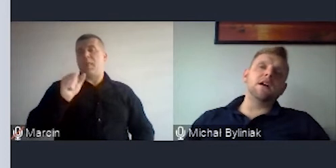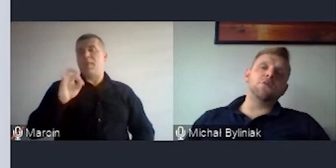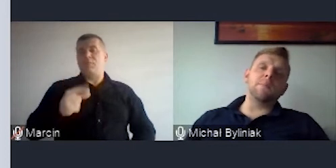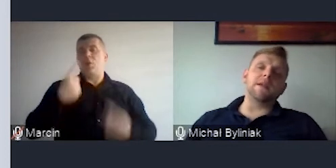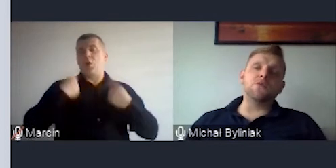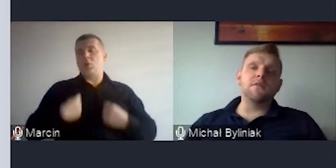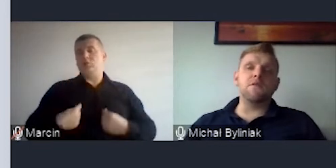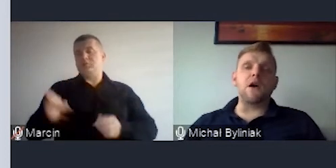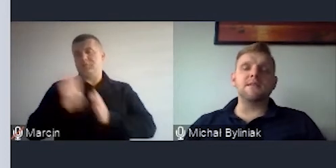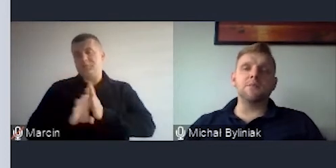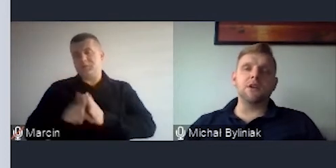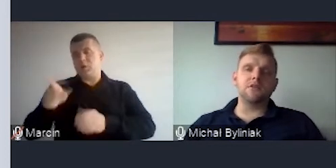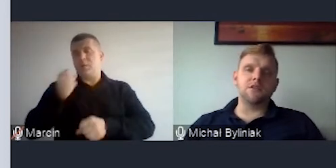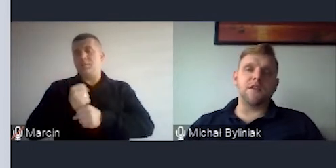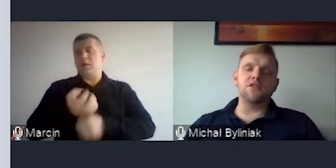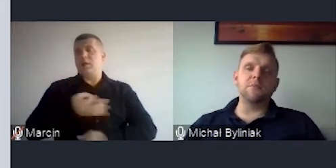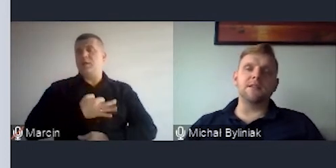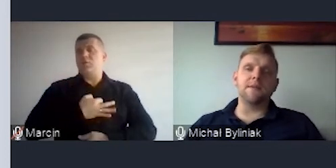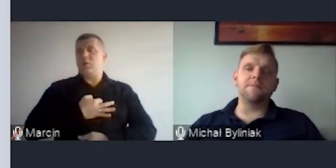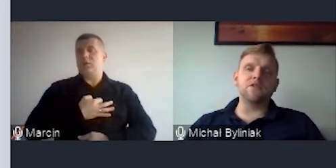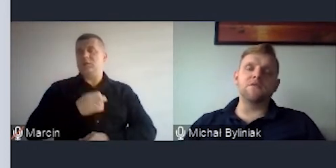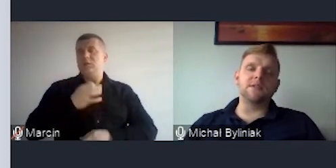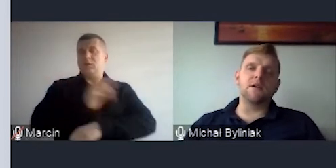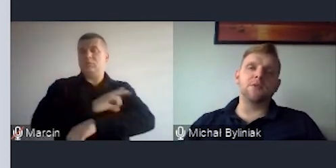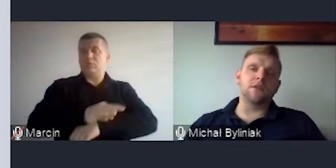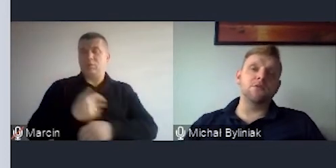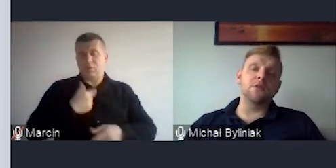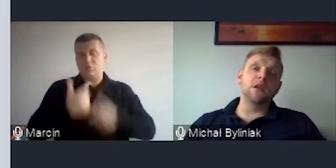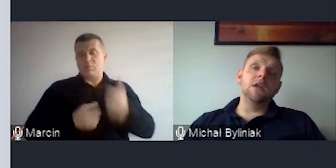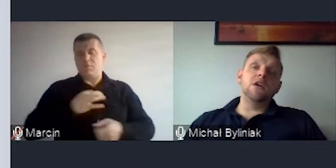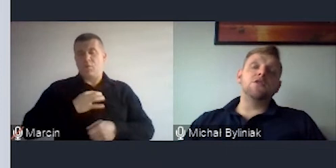która pracuje we własnym projekcie, świadczy pracę na rzecz własnego projektu,